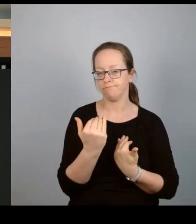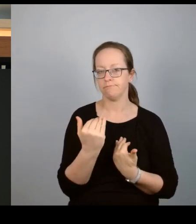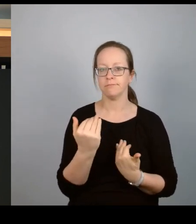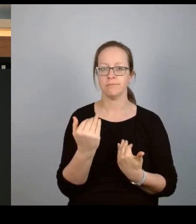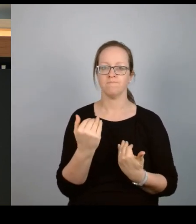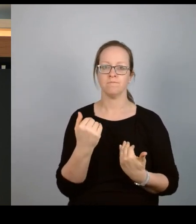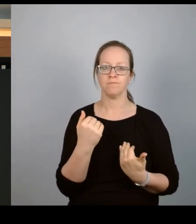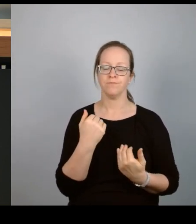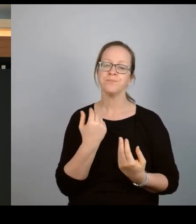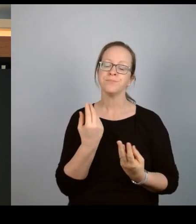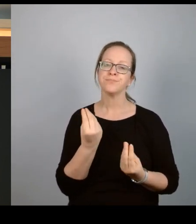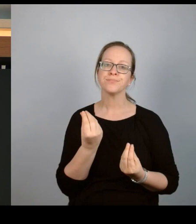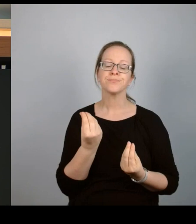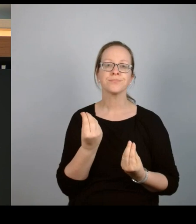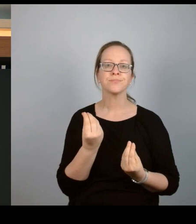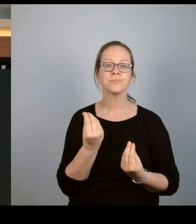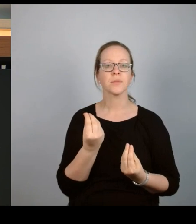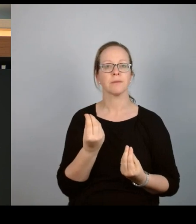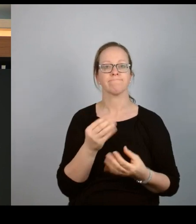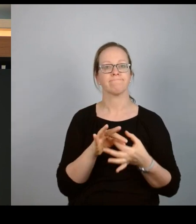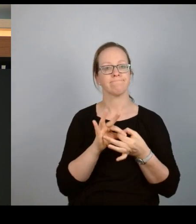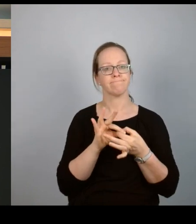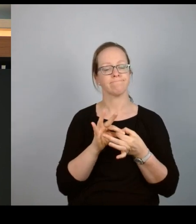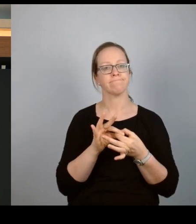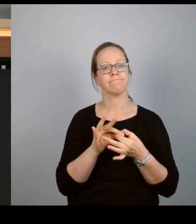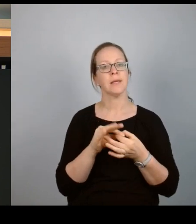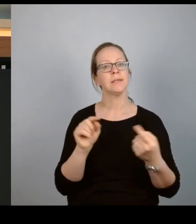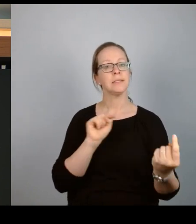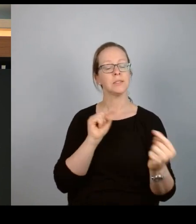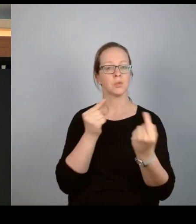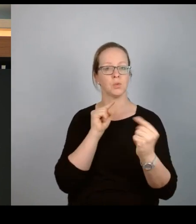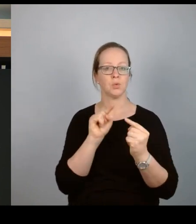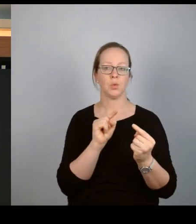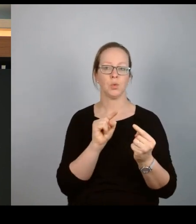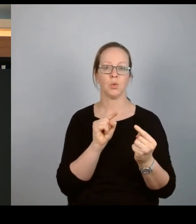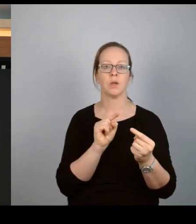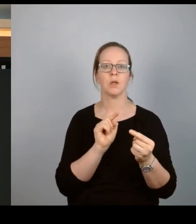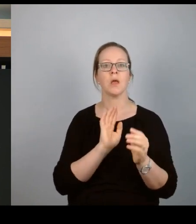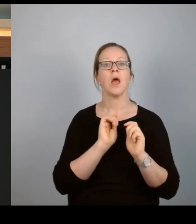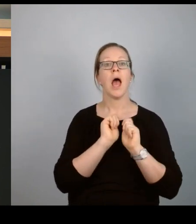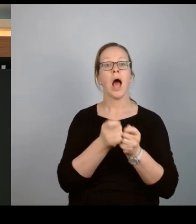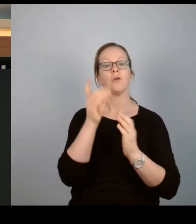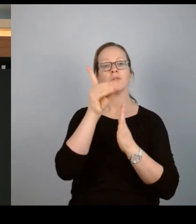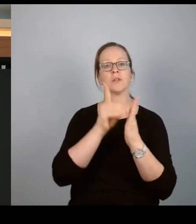Hier haben wir es mit unserer Gesetzesänderungen gemeinsam mit Ihnen, mit Ihrer Behörde und der